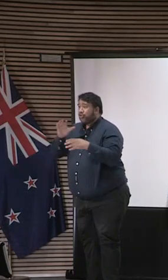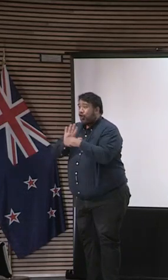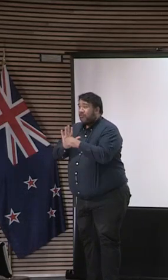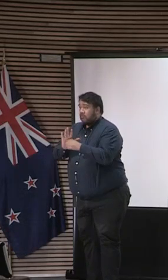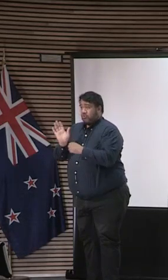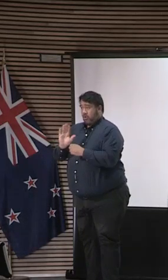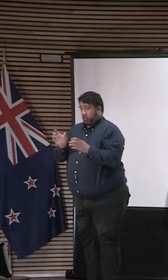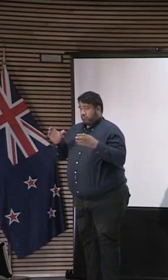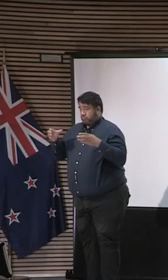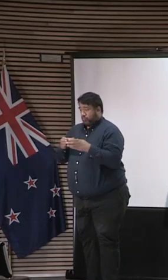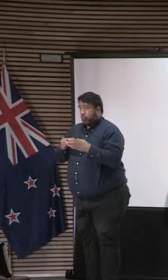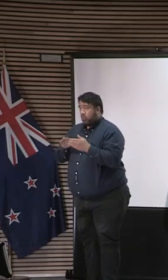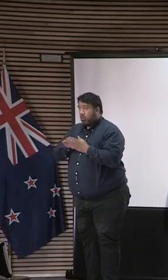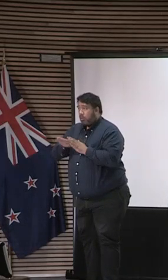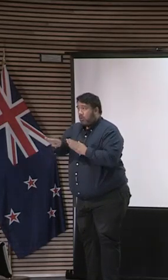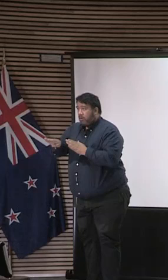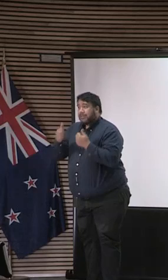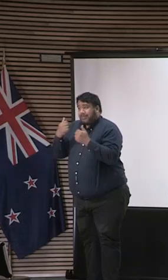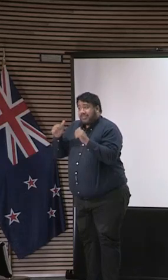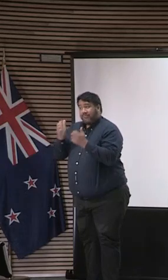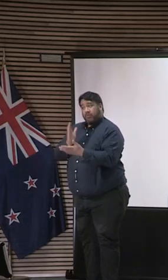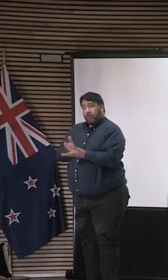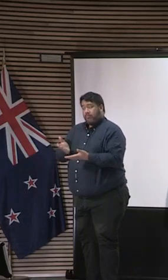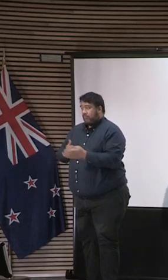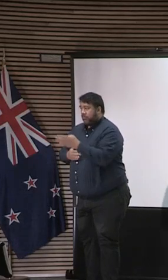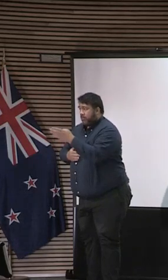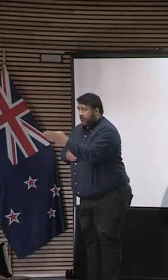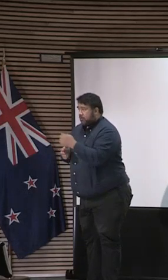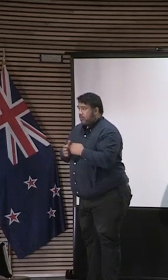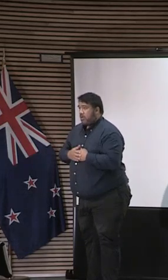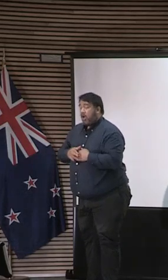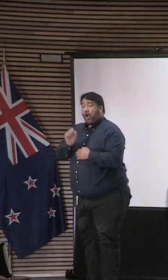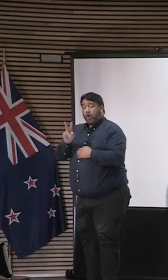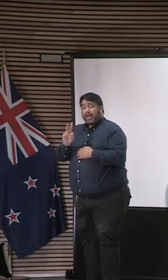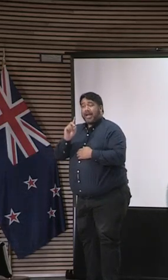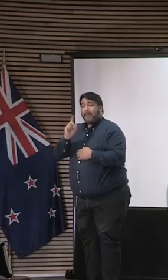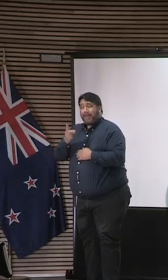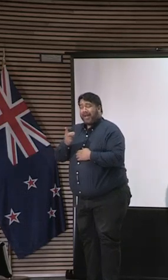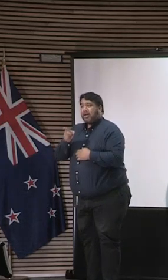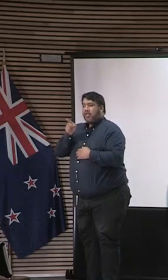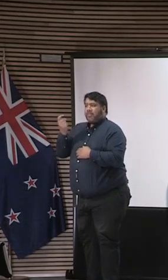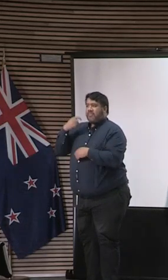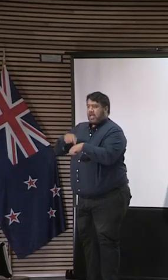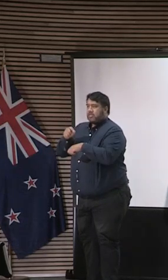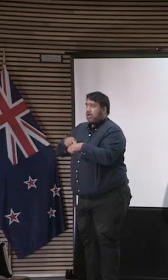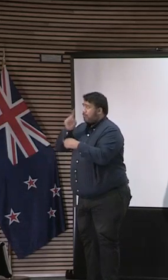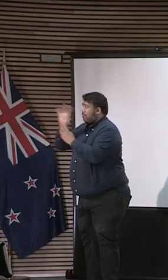DR ASHLEY BLOOMFIELD: Kaore i te paku, ka taea e koe te kite ehara i te whakatau anake kia haere ki te rakaa, Taumata Taumata 4, i mahia i te wa e tika ana, engari ko nga taapiri taapiri i whakatakotoria e taatau hei whakahaere i te rohe. ka aukati i etahi atu